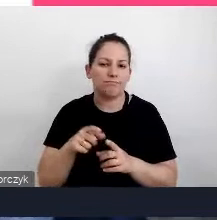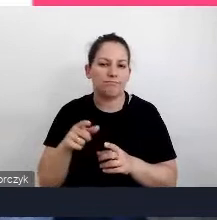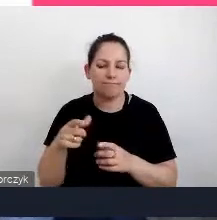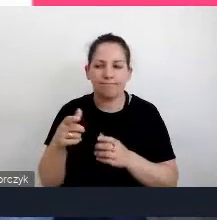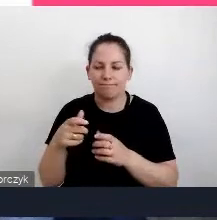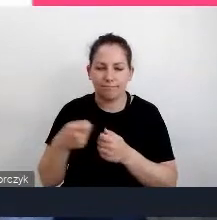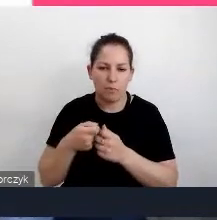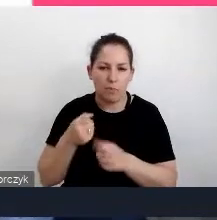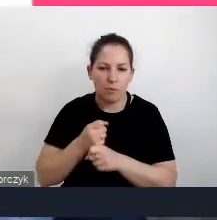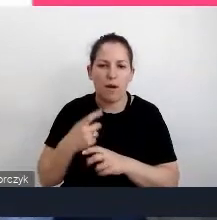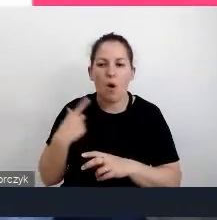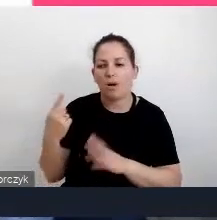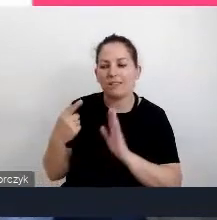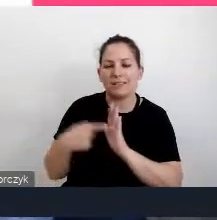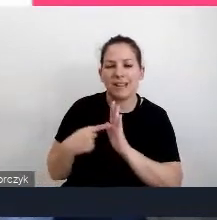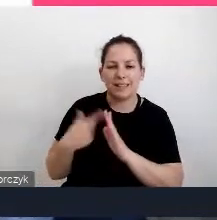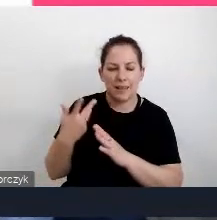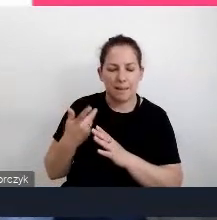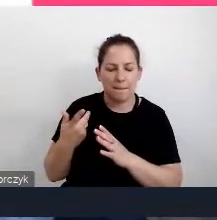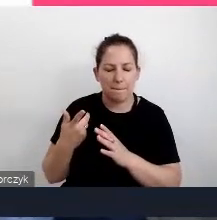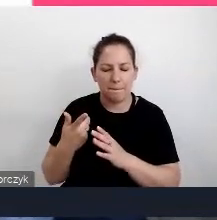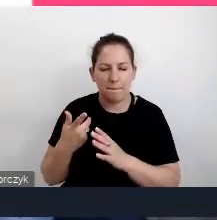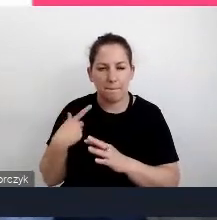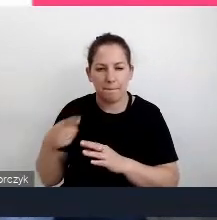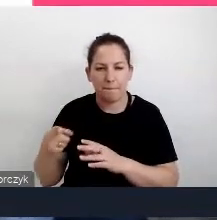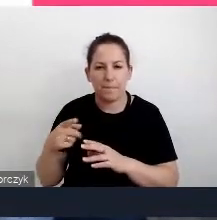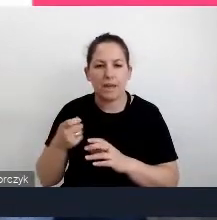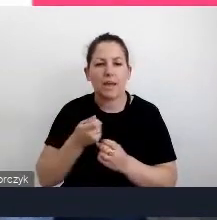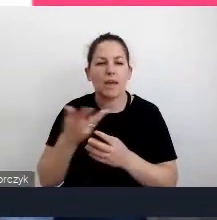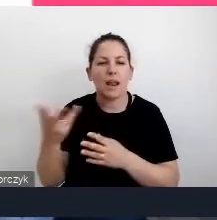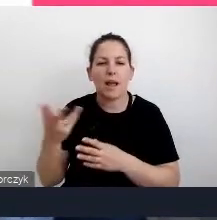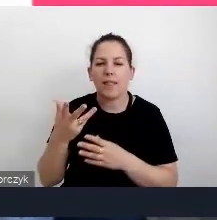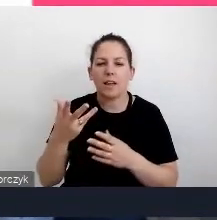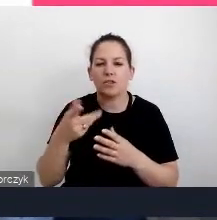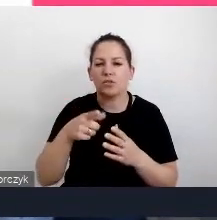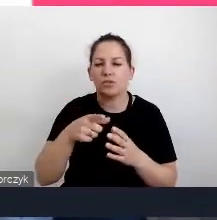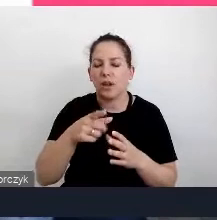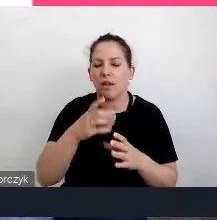przekazaliśmy kilkanaście samochodów ciężarowych wypełnionych darami,